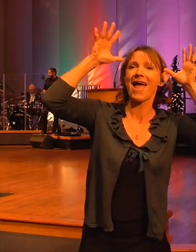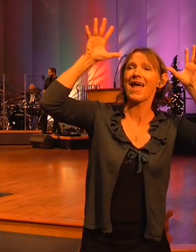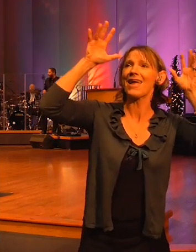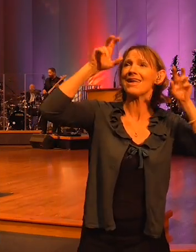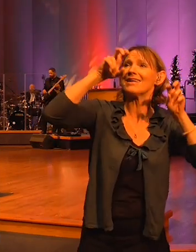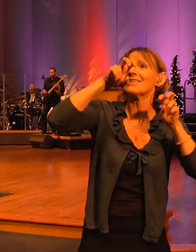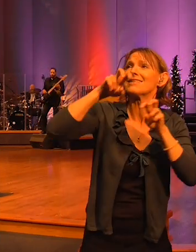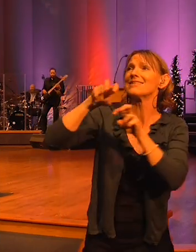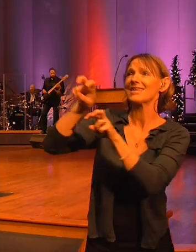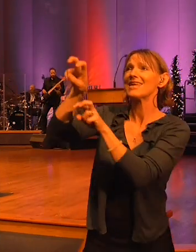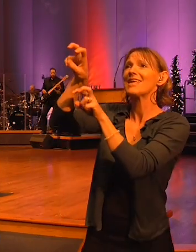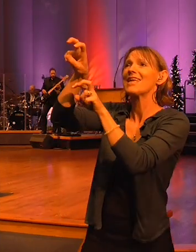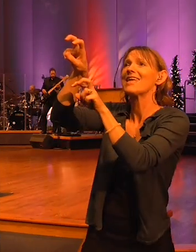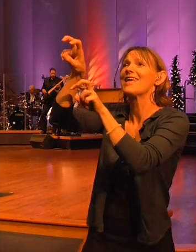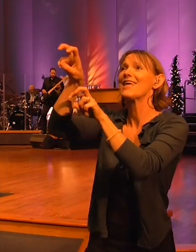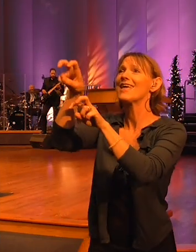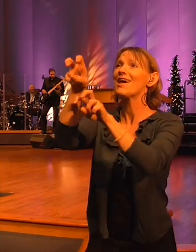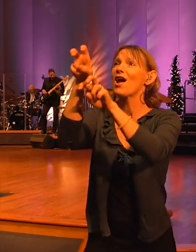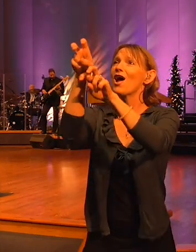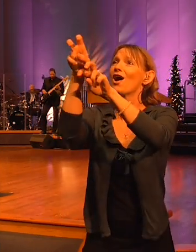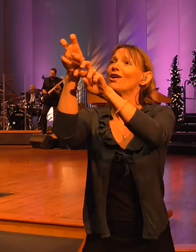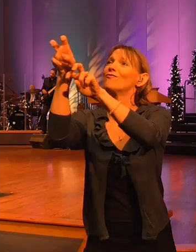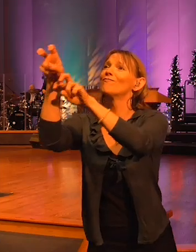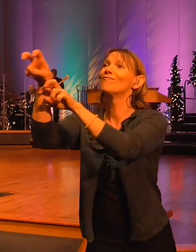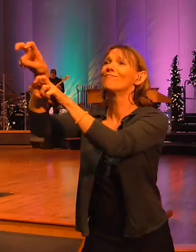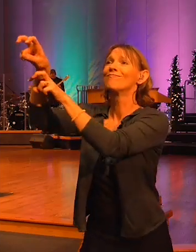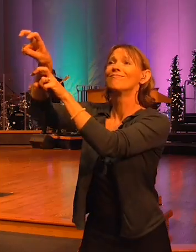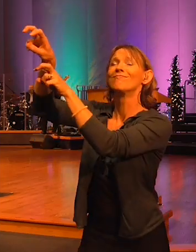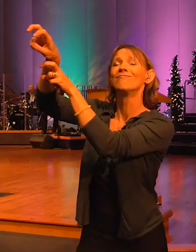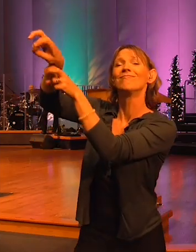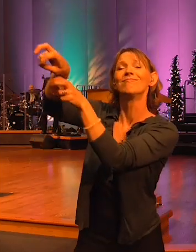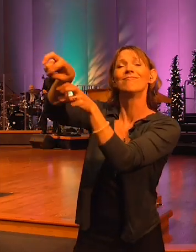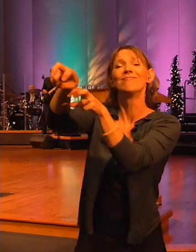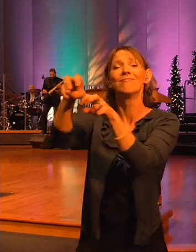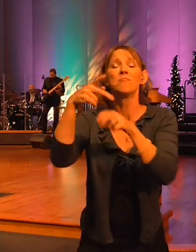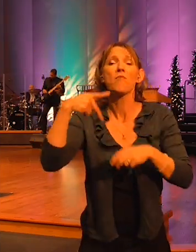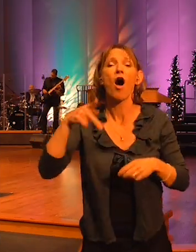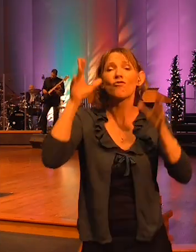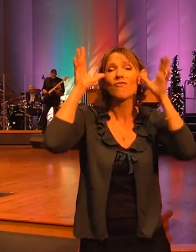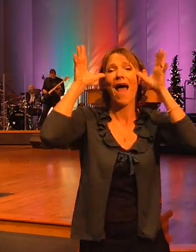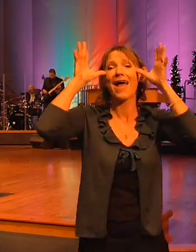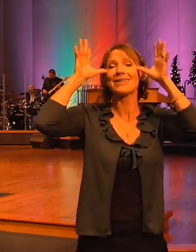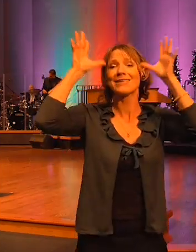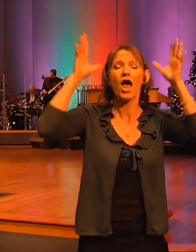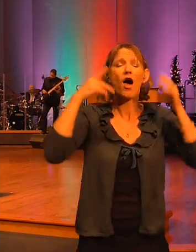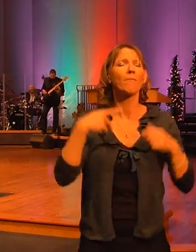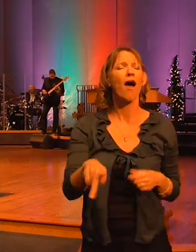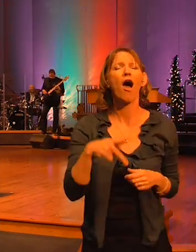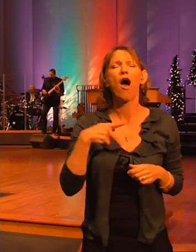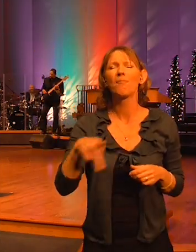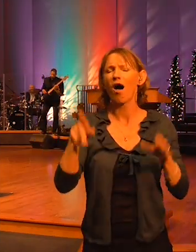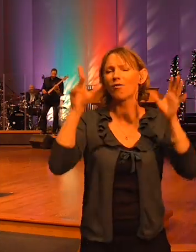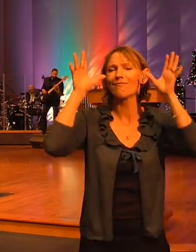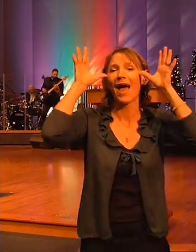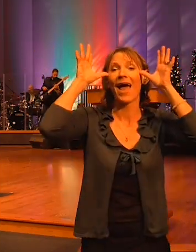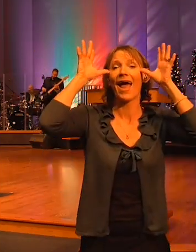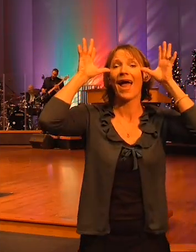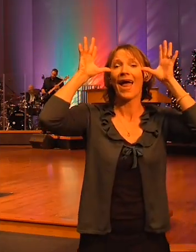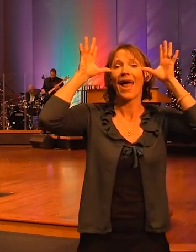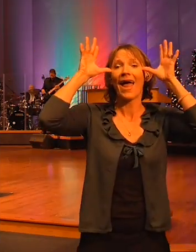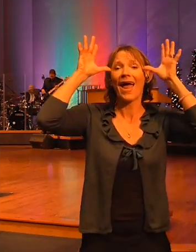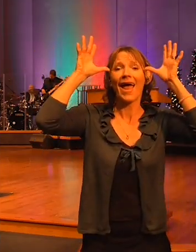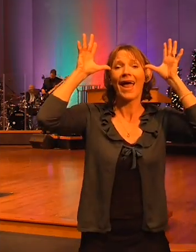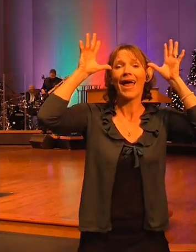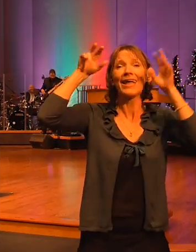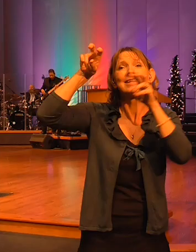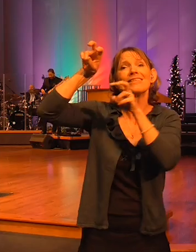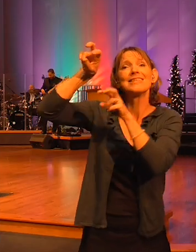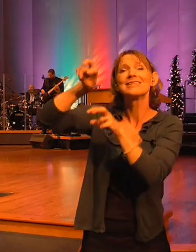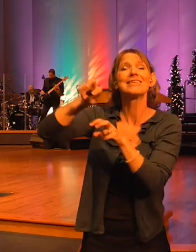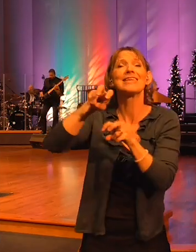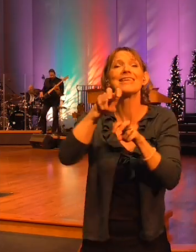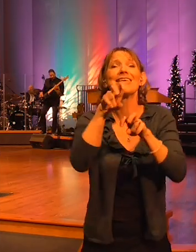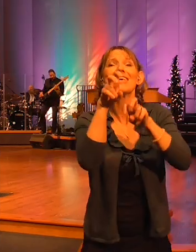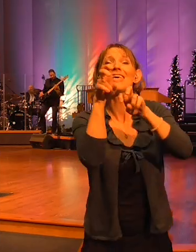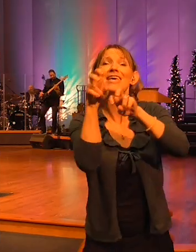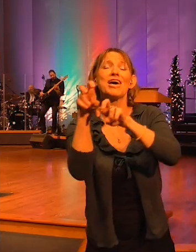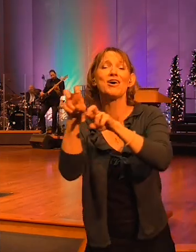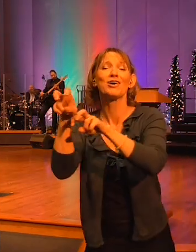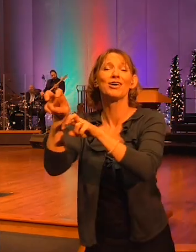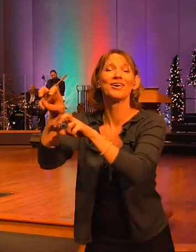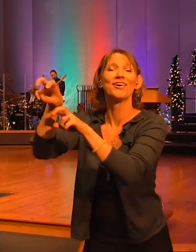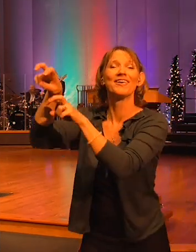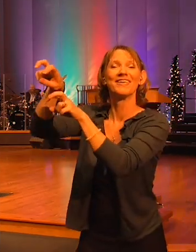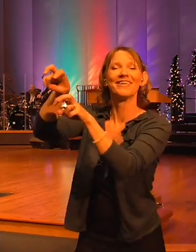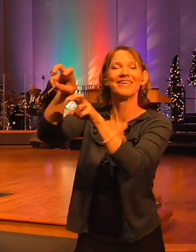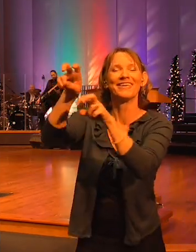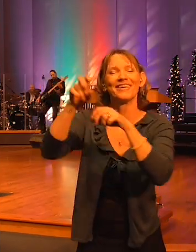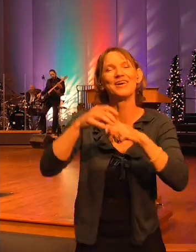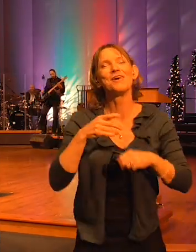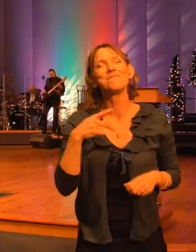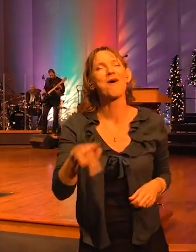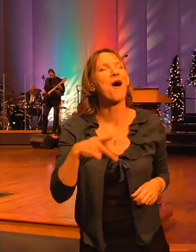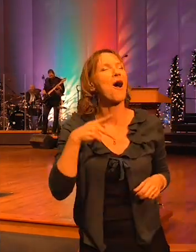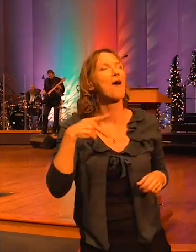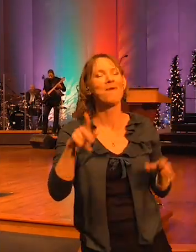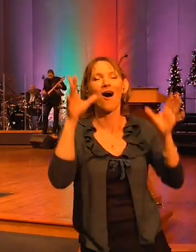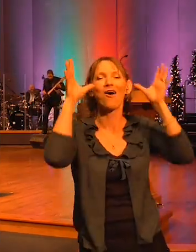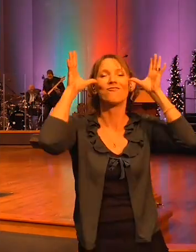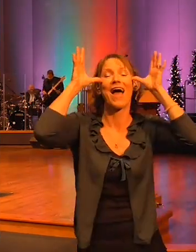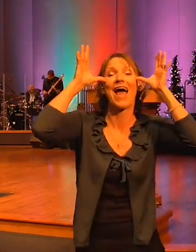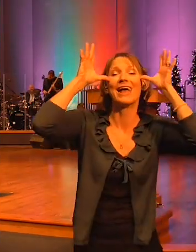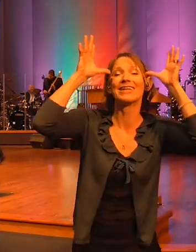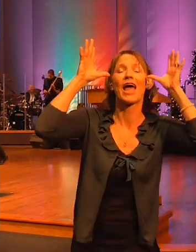querido Purple Rain purp r [Música] reno púrpura púrpura